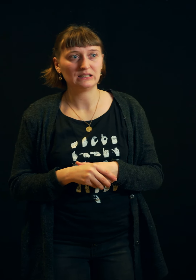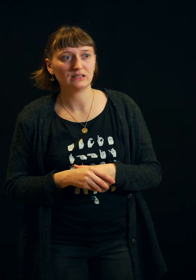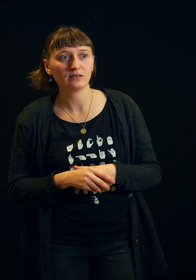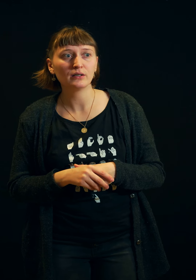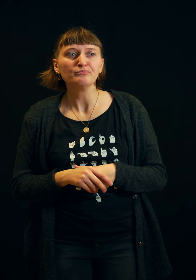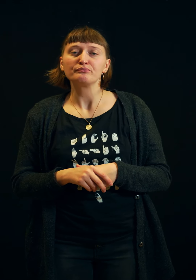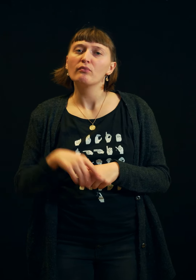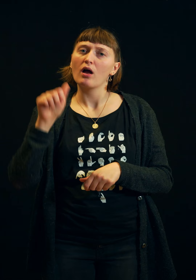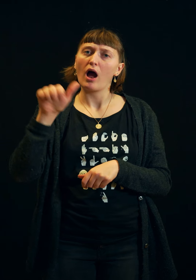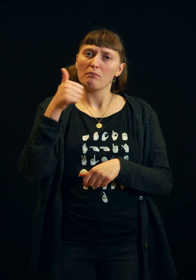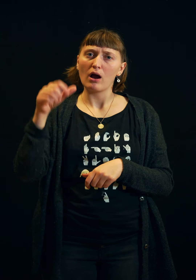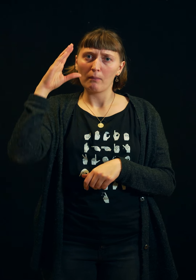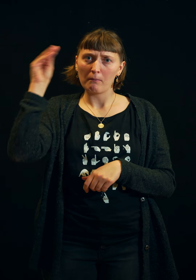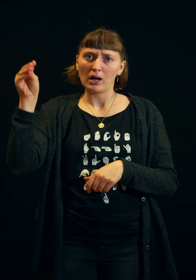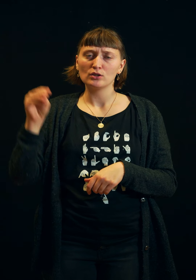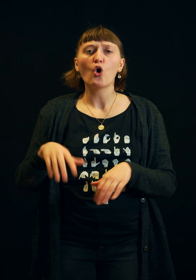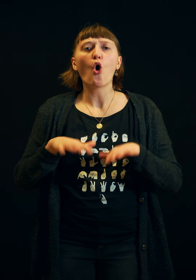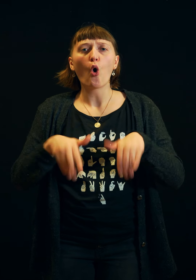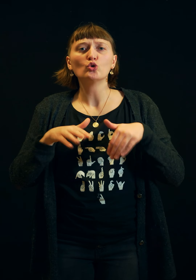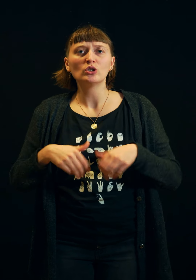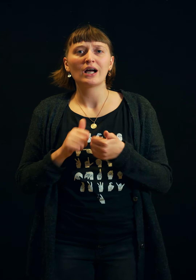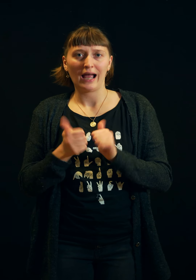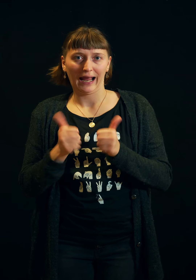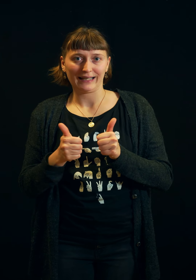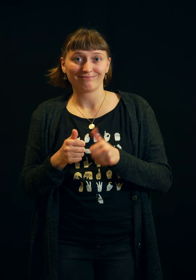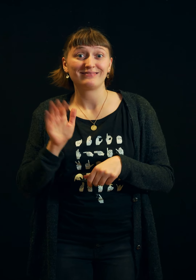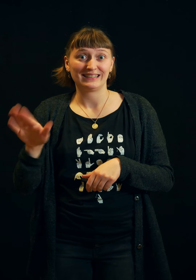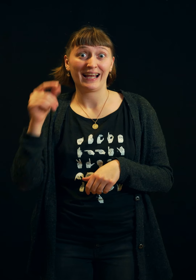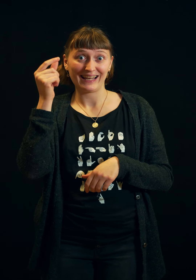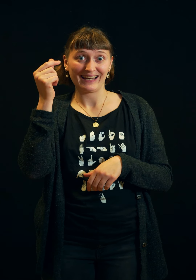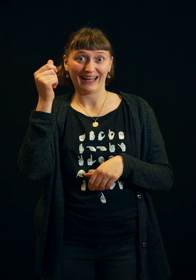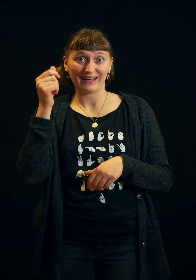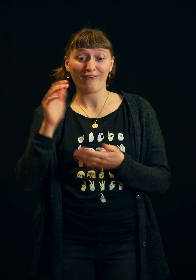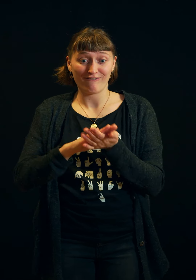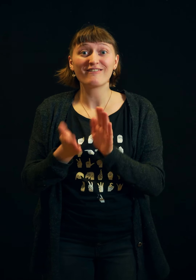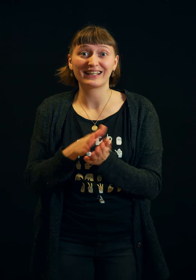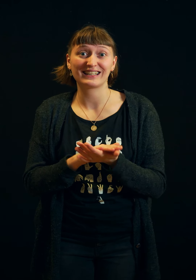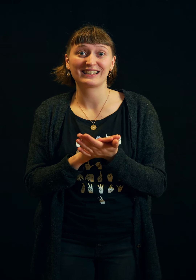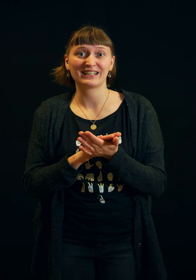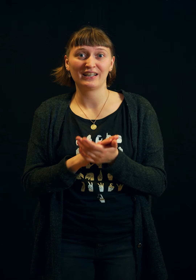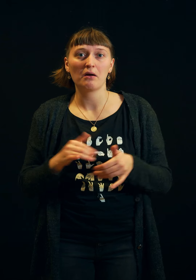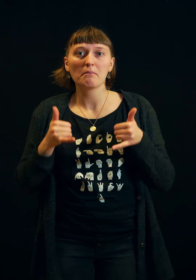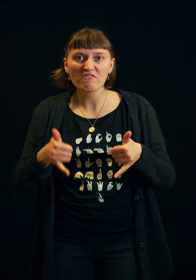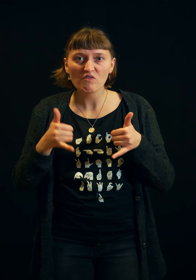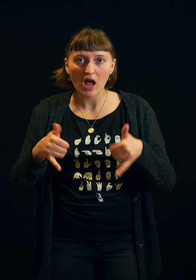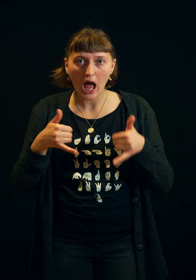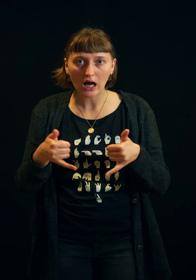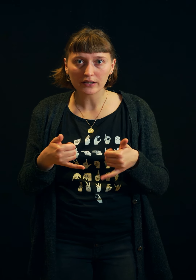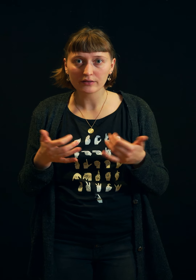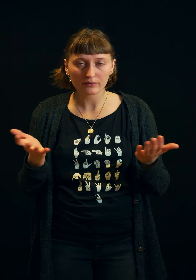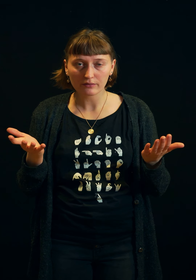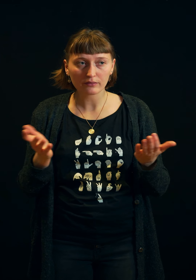Seine Meinung war den Leuten kaum mal gar nichts wert, denn er setzte beim Hunderennen auf das falsche Pferd.